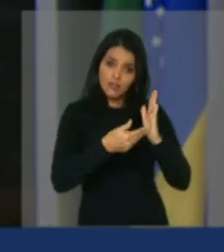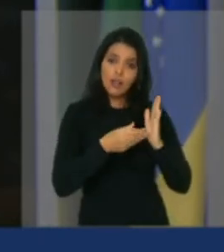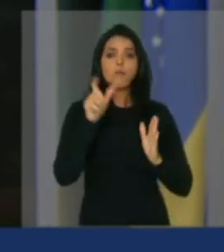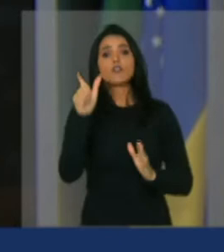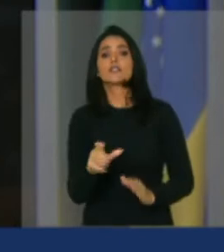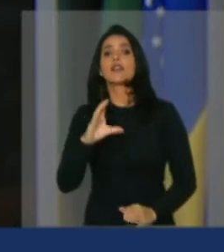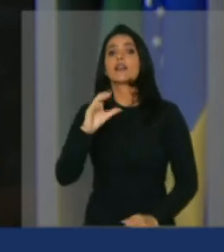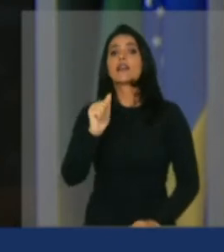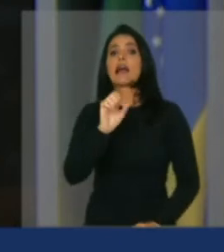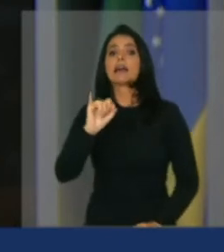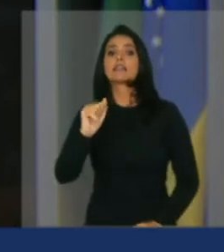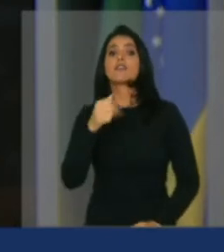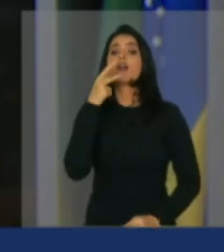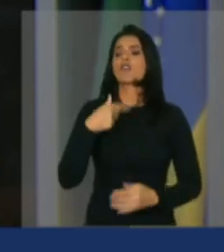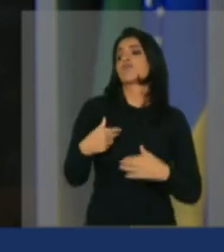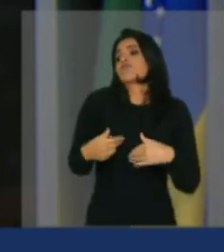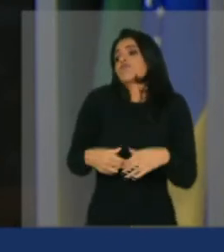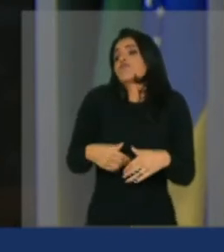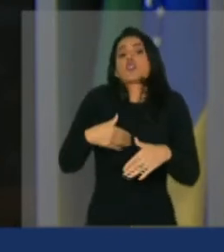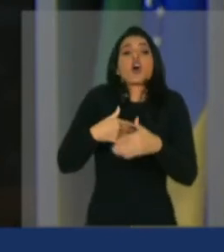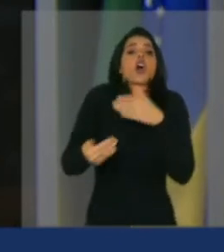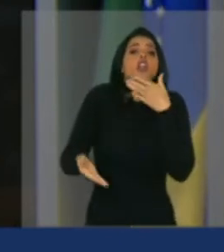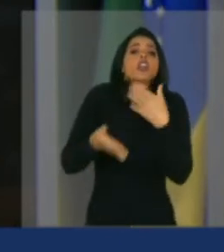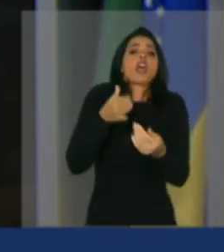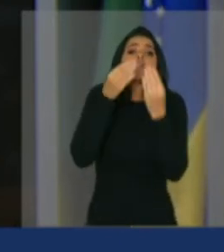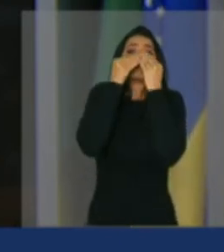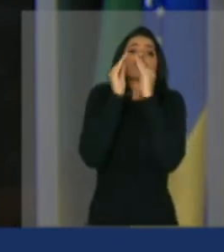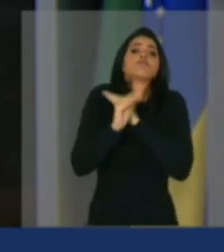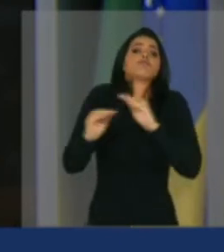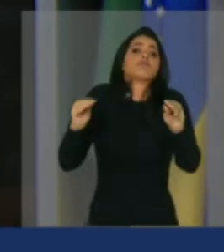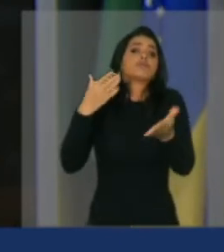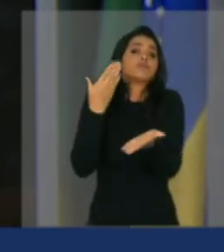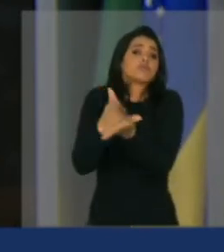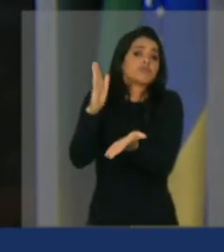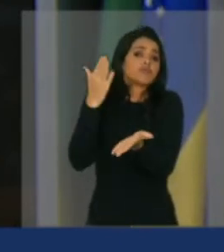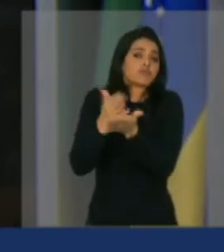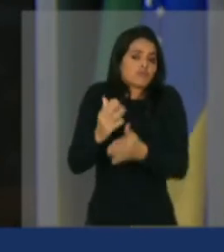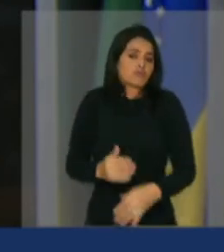NEM AÍ PARA ELES NÃO. QUE TANTO FAZ COMO FEZ, É , MANDA EMBORA, CONTRATA TUDO DE NOVO?